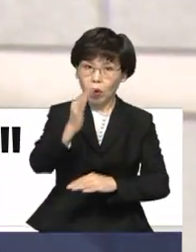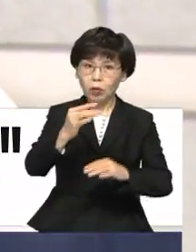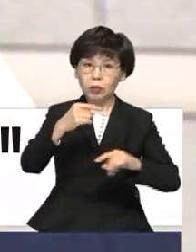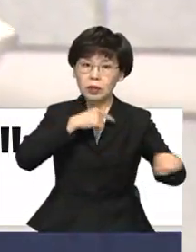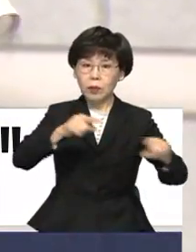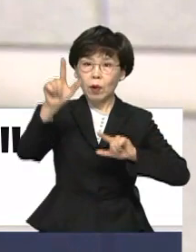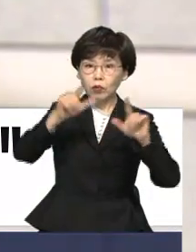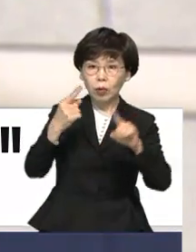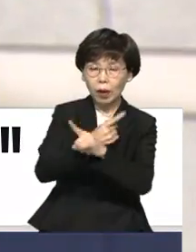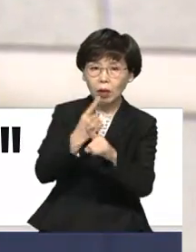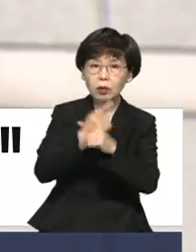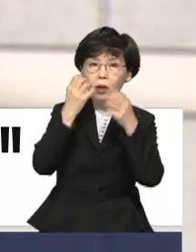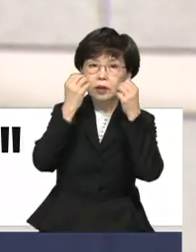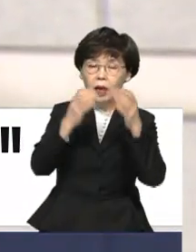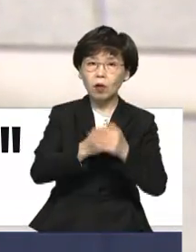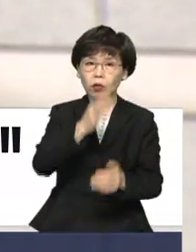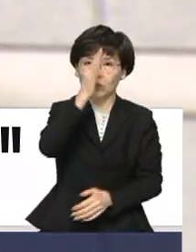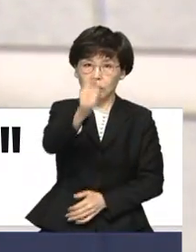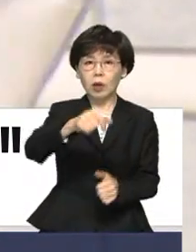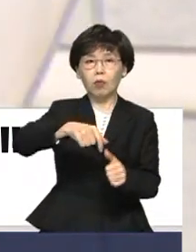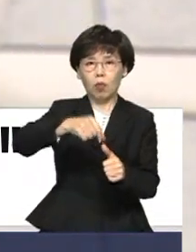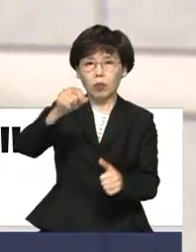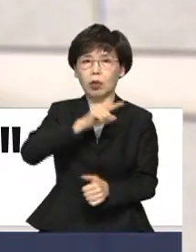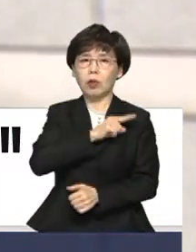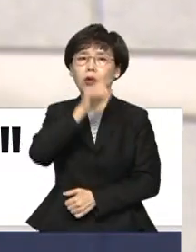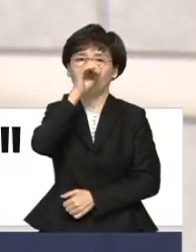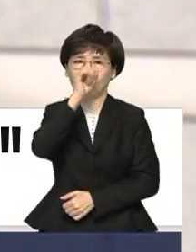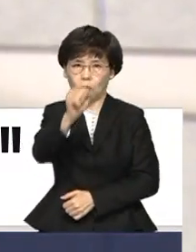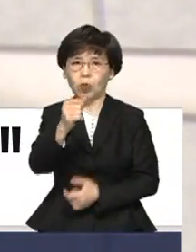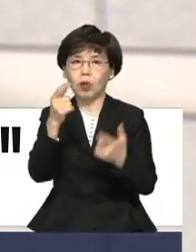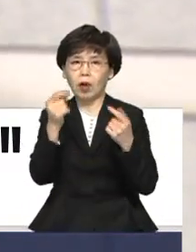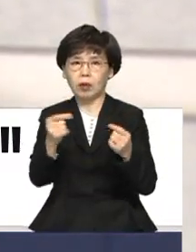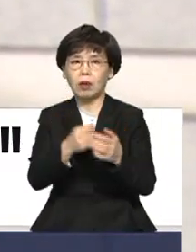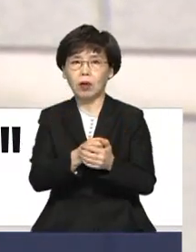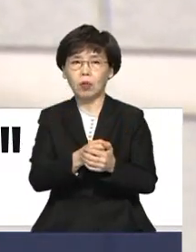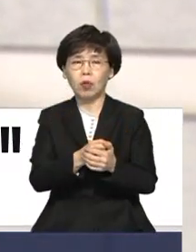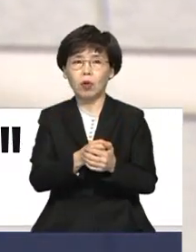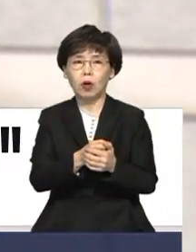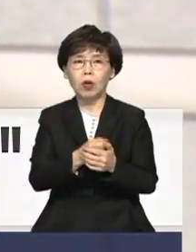새로운 CEO가 선출되는 것이 가장 바람직하다고 판단했다고 밝혔다고 전당대회